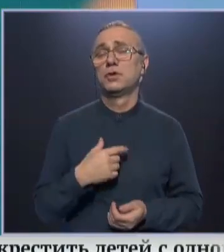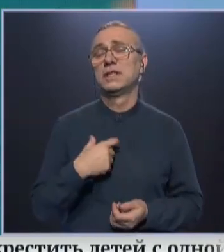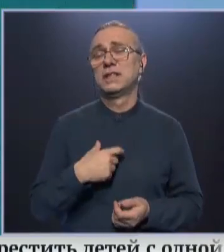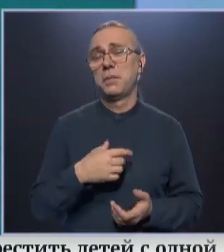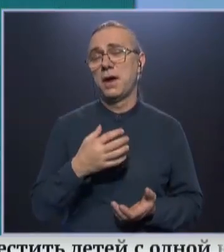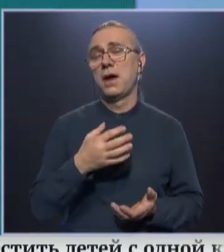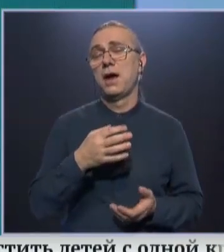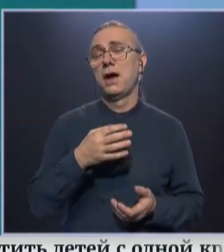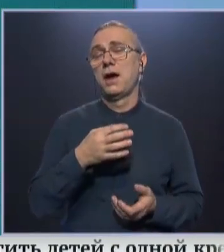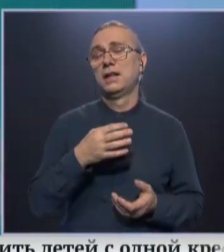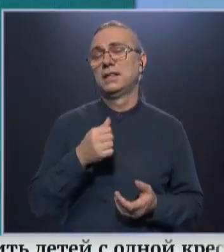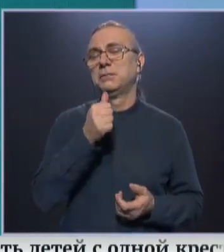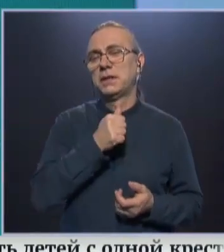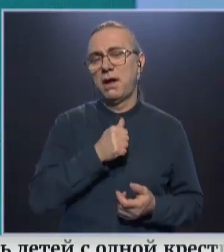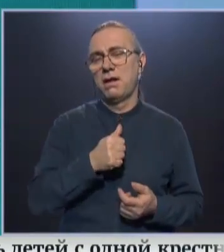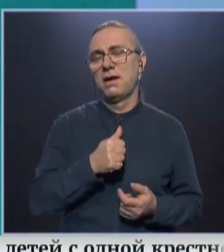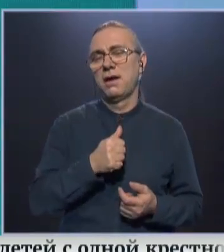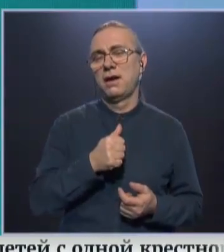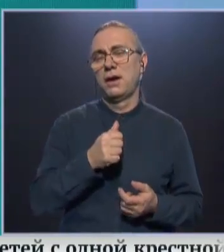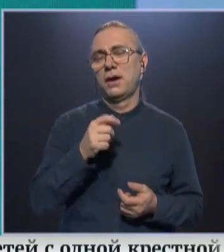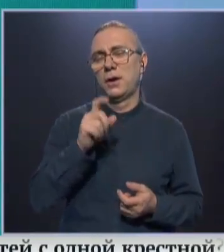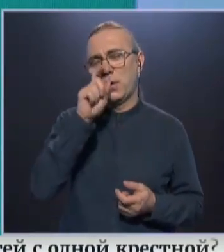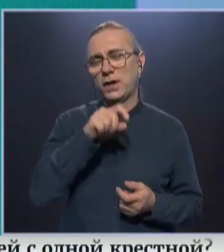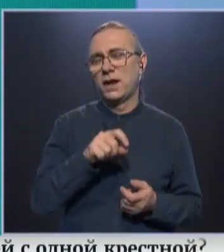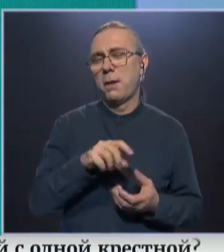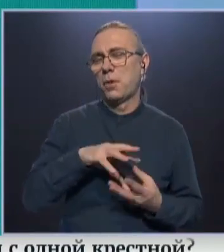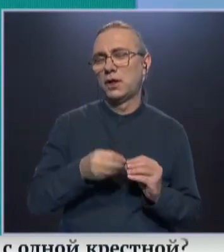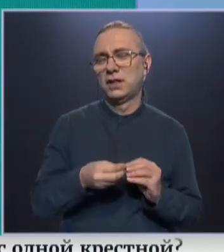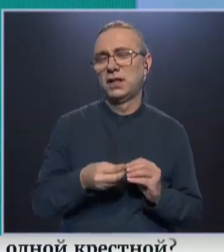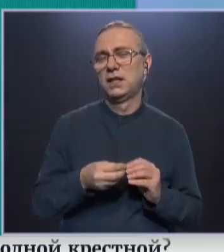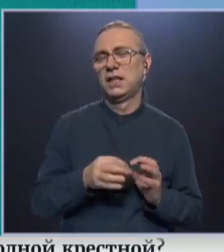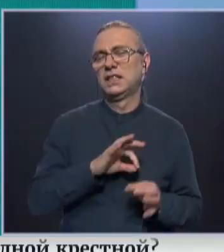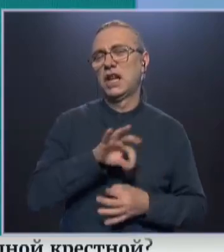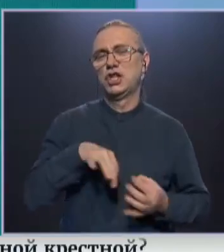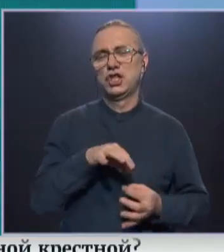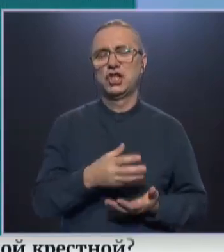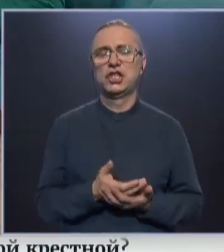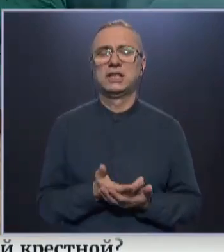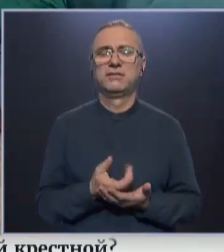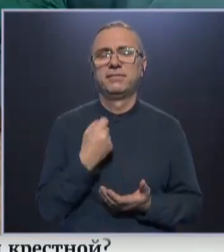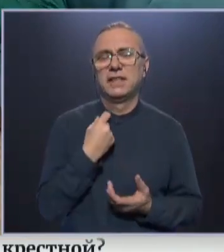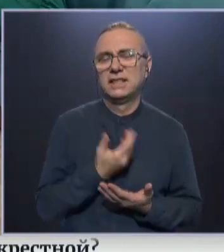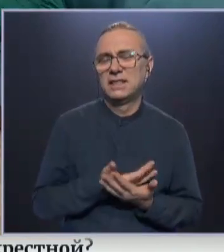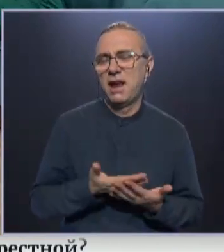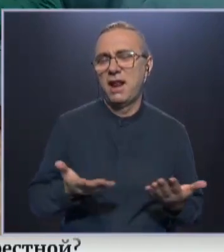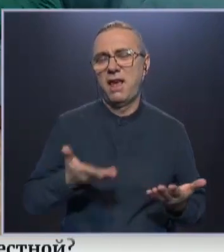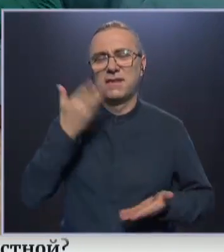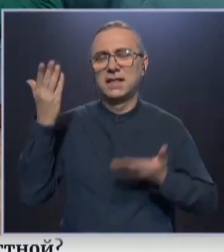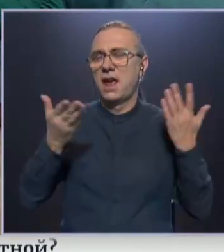излишеств в этом различного рода зелье веселящим или